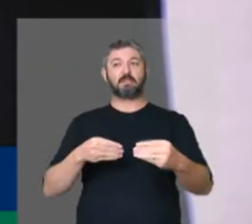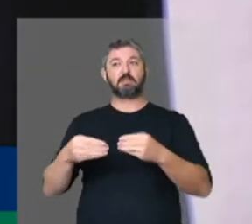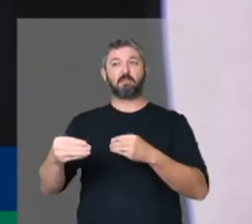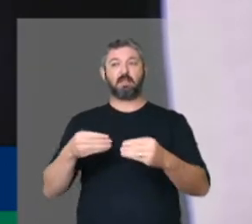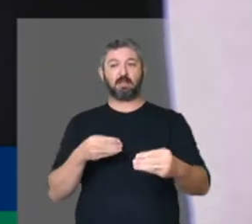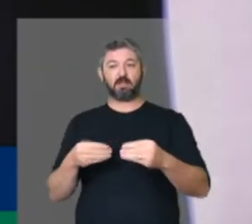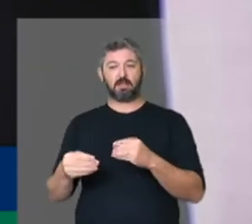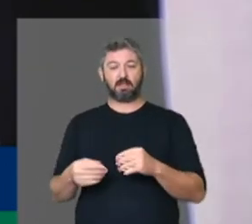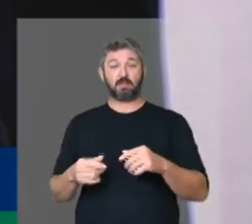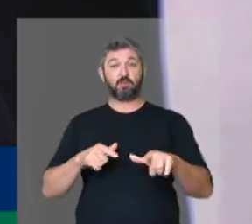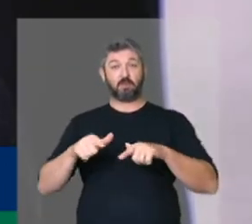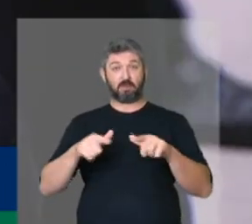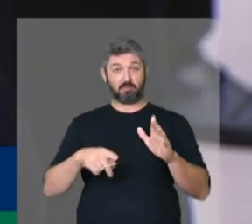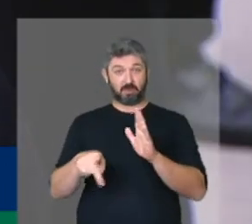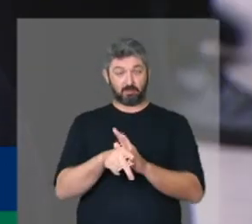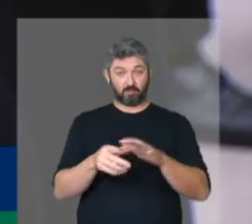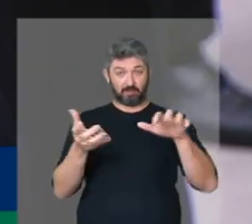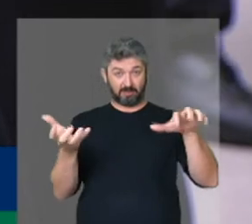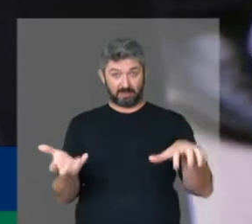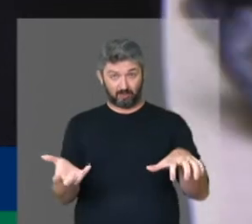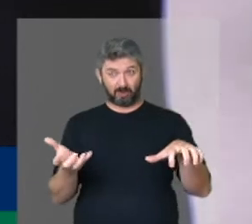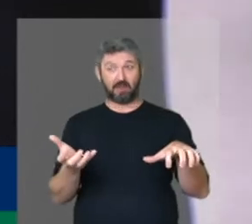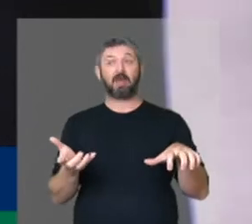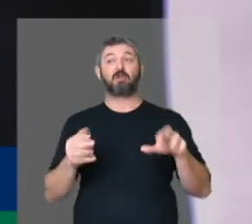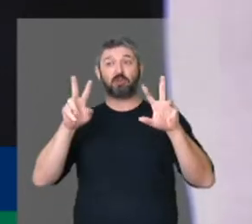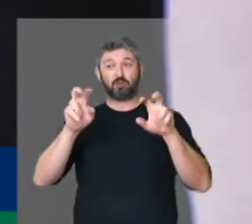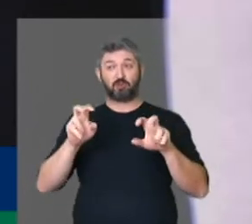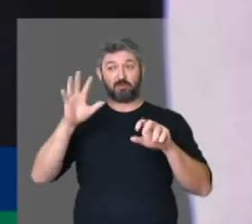DAS MESAS DAS DUAS CASAS QUANTO A DECISÃO DO STF